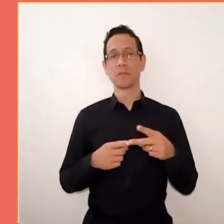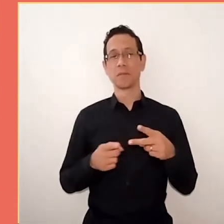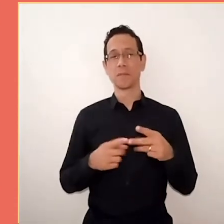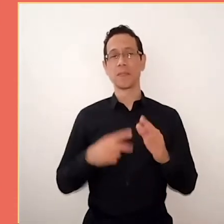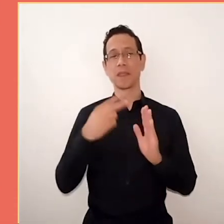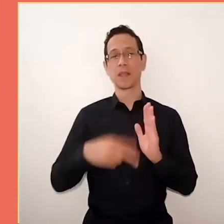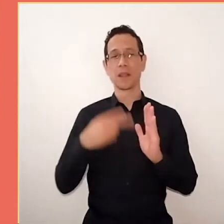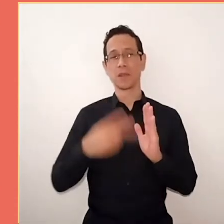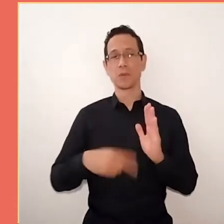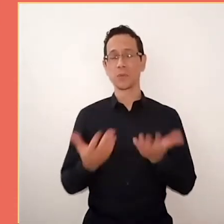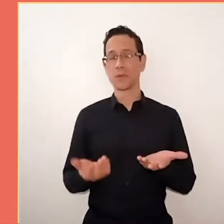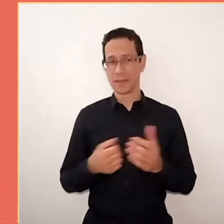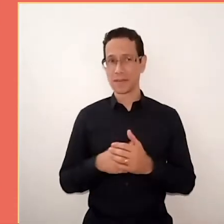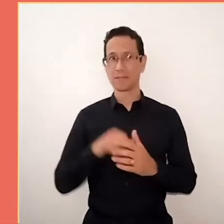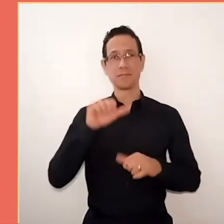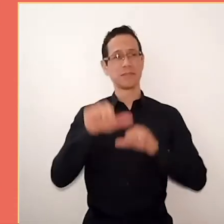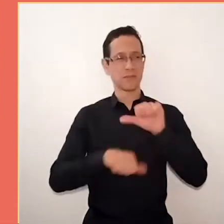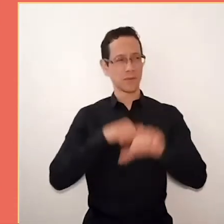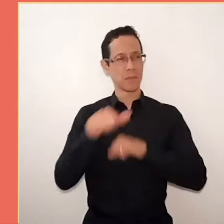nessa transformação, e nessa possibilidade